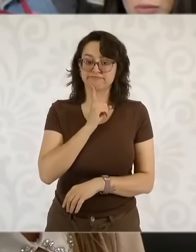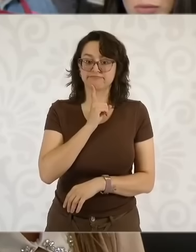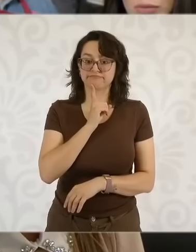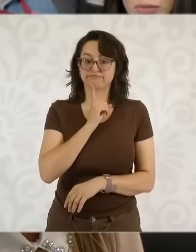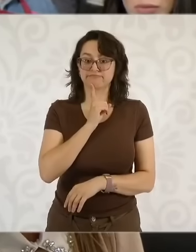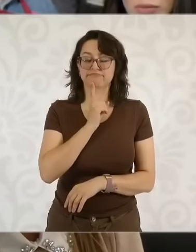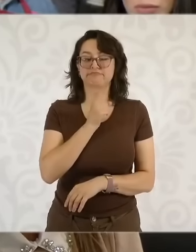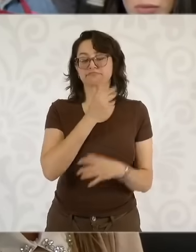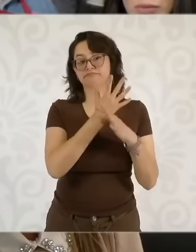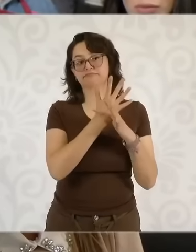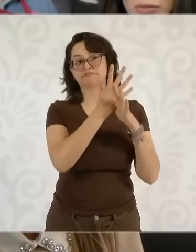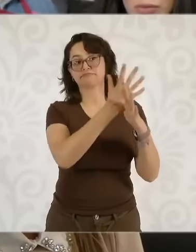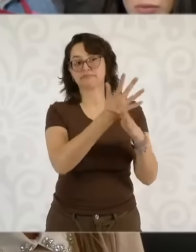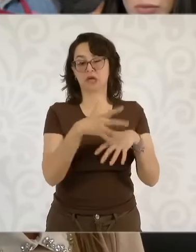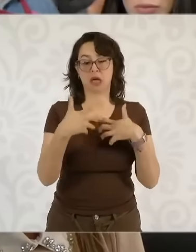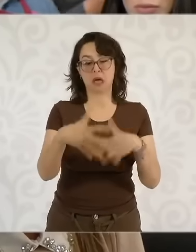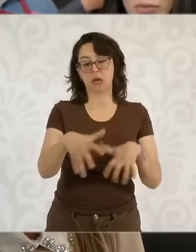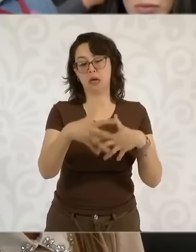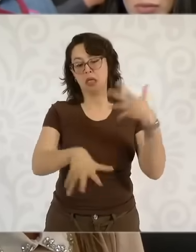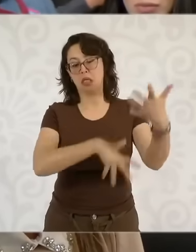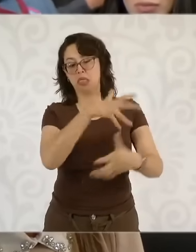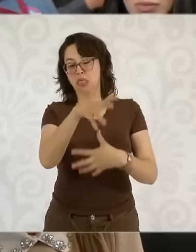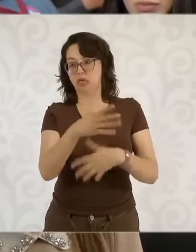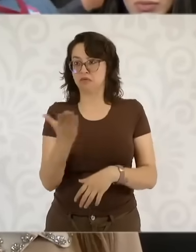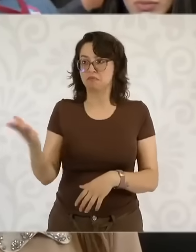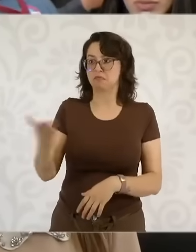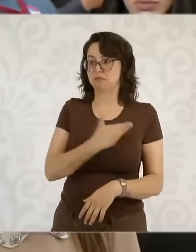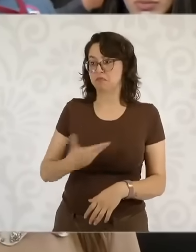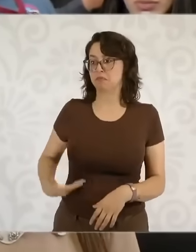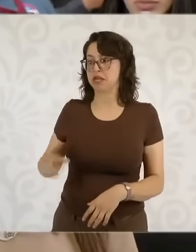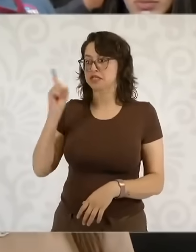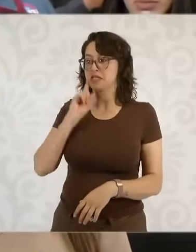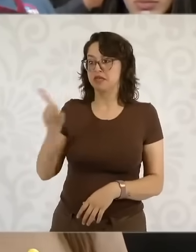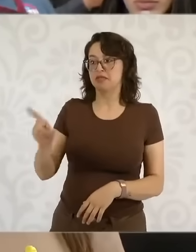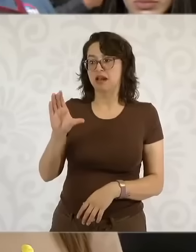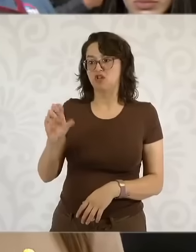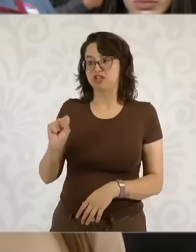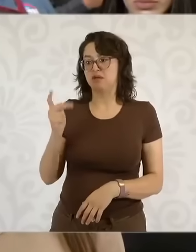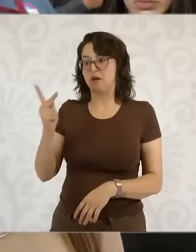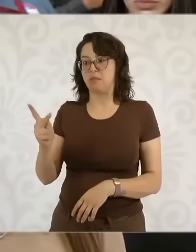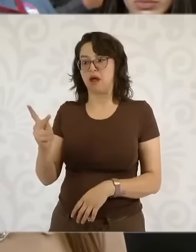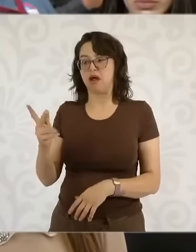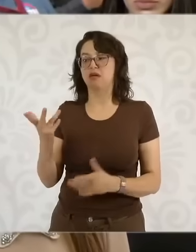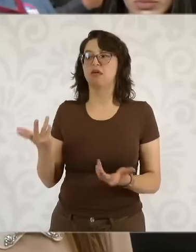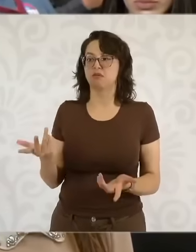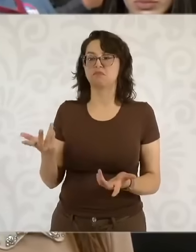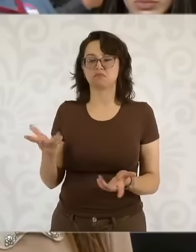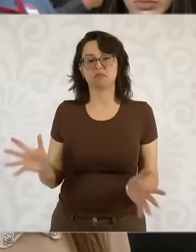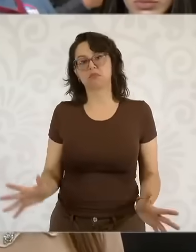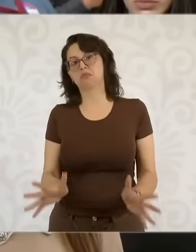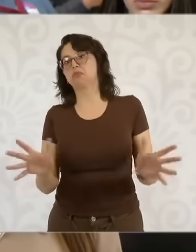alentó las protestas violentas en Los Ángeles Leo Zuckerman también dice ayer en un programa